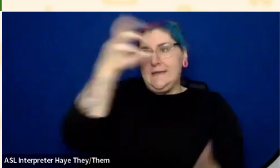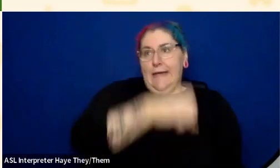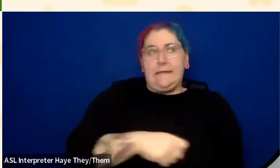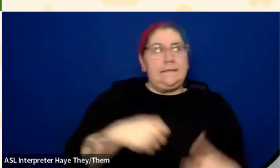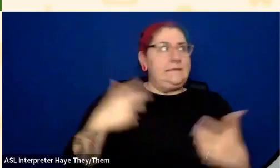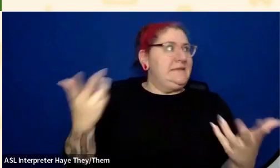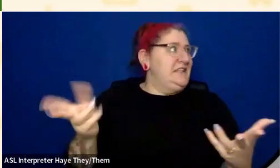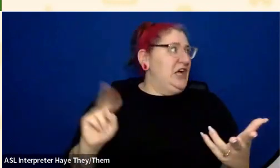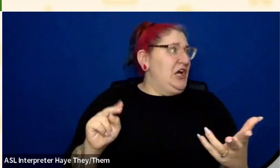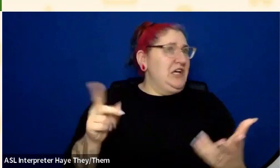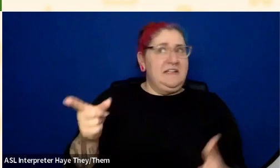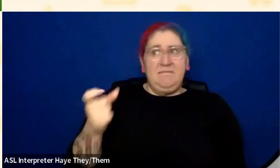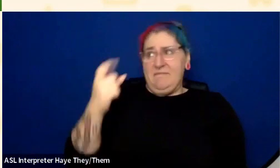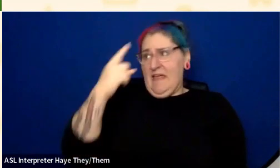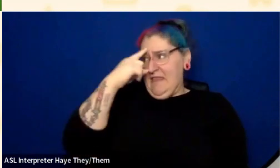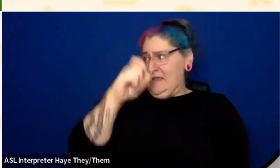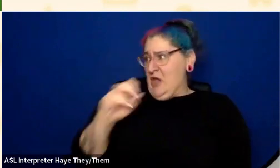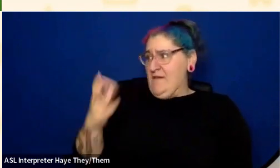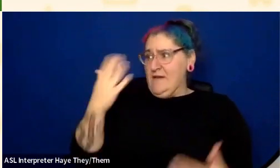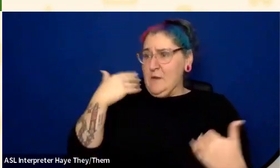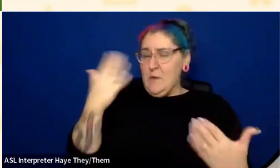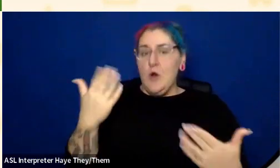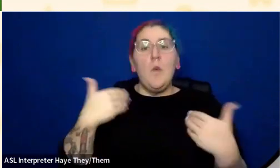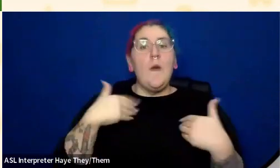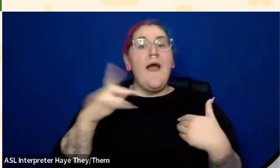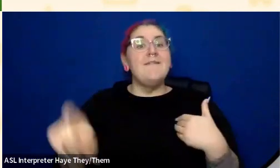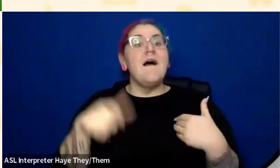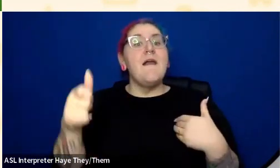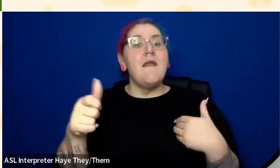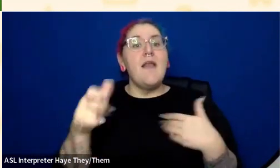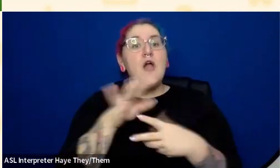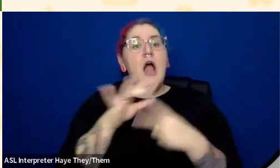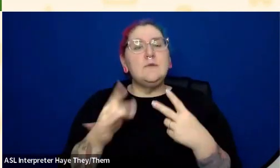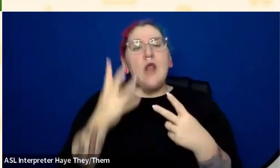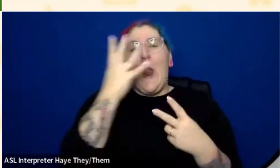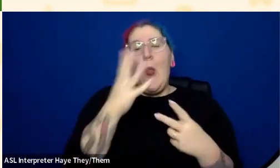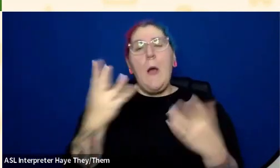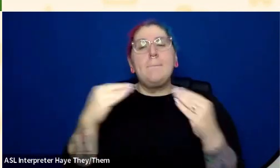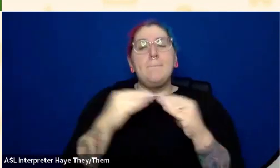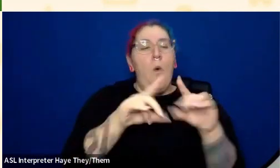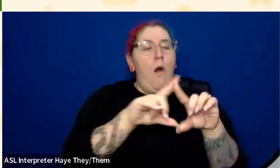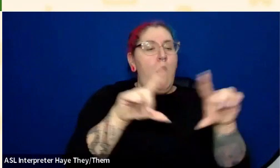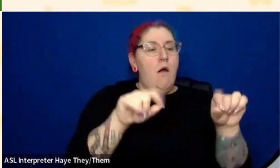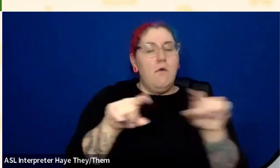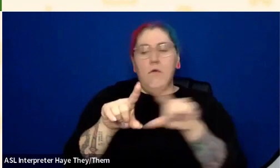Tienes una opción debajo que tiene forma de botón que está dividido por la mitad y el color de fondo indica si está encendido o apagado.